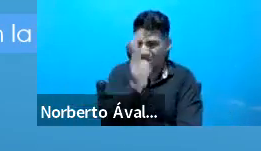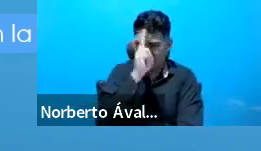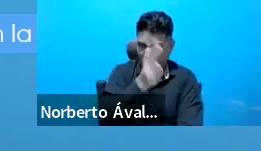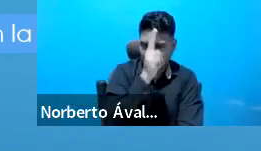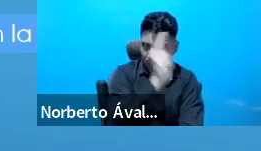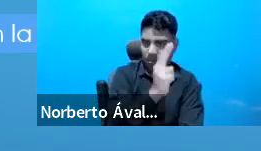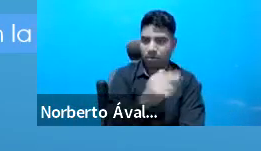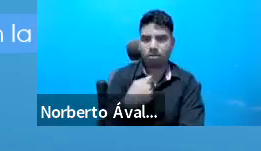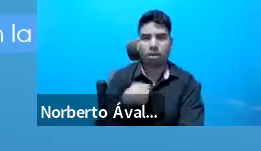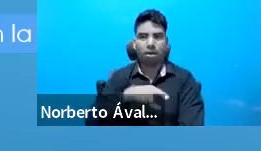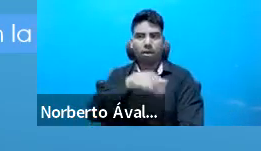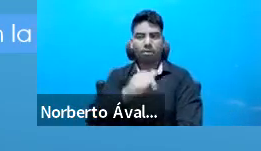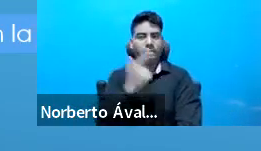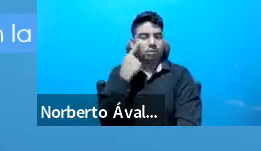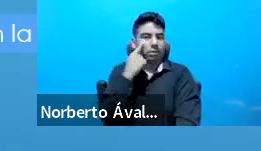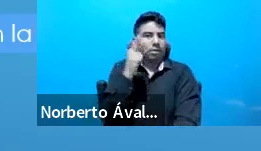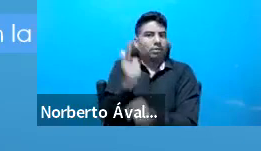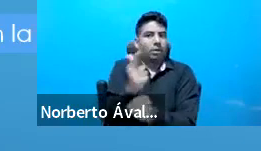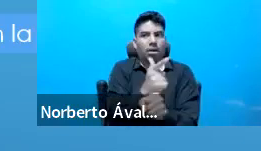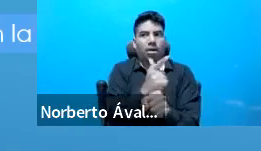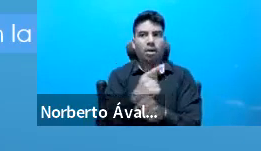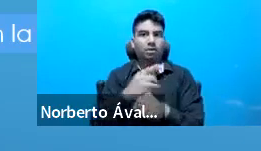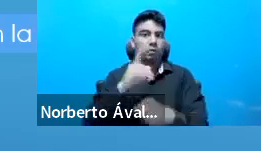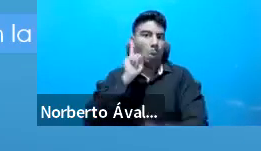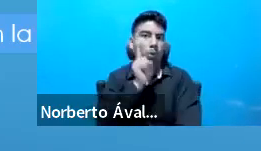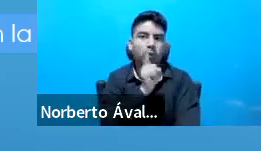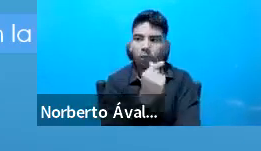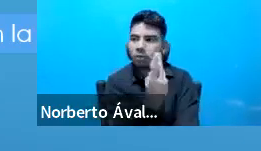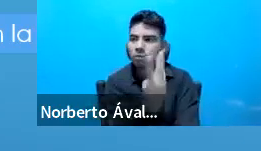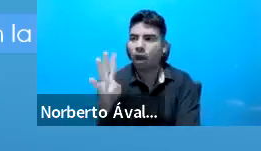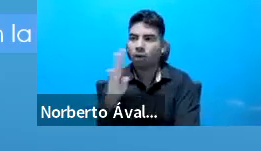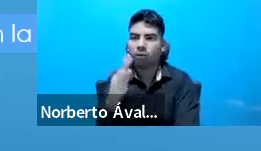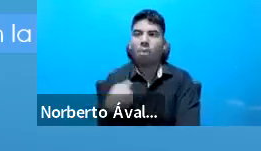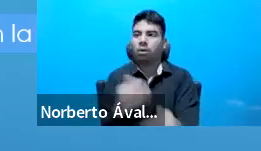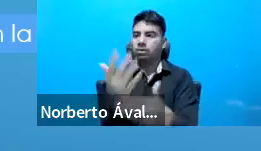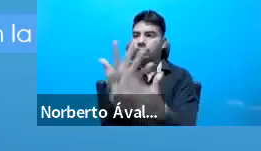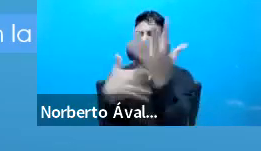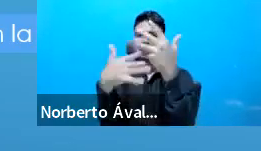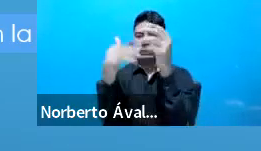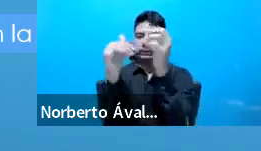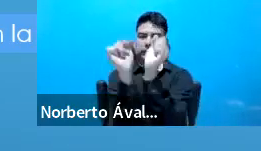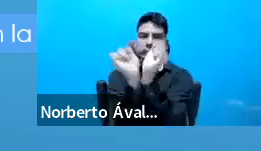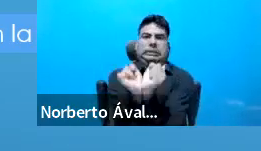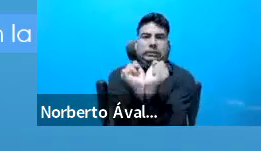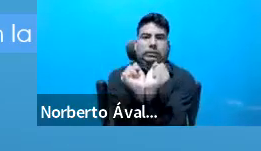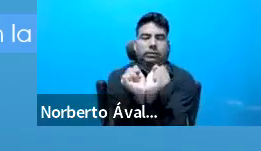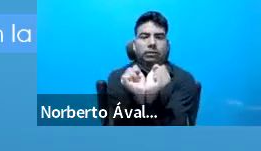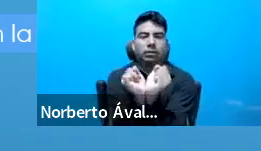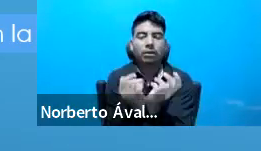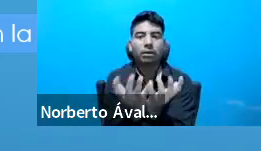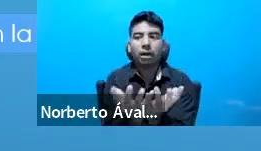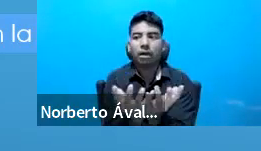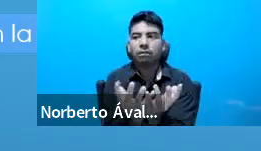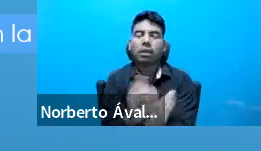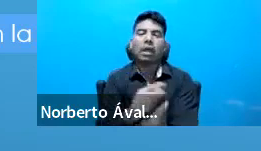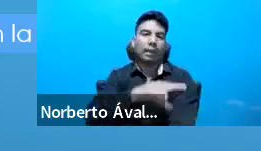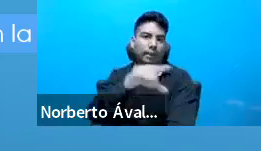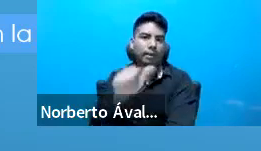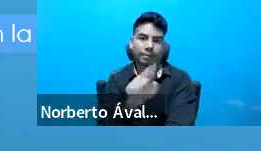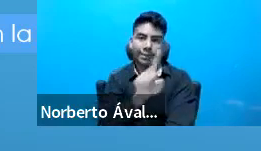a ver que en las escuelas r que en las escuelas los sordos eran atados de mar. Entonces por Entonces pasa alrededor tonces pasa alrededor de pasa alrededor de de 100 años